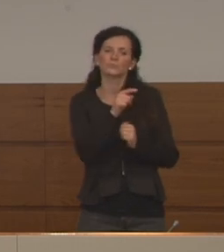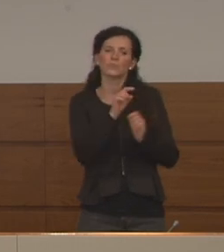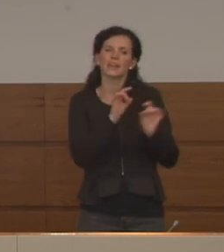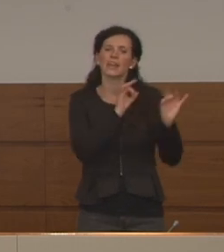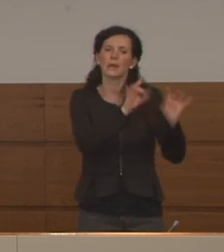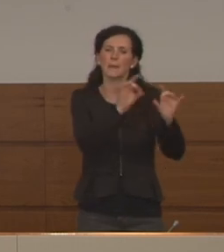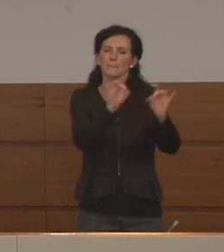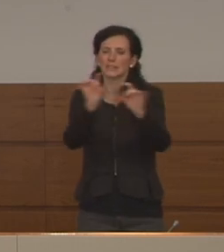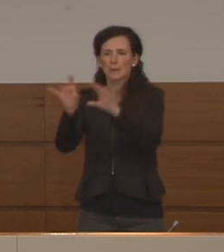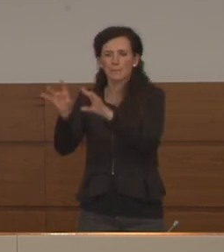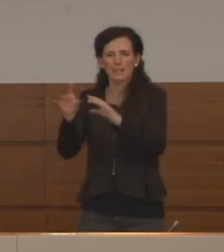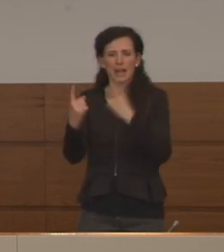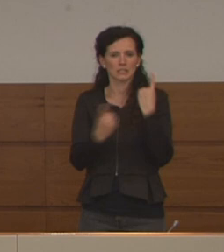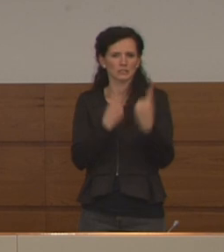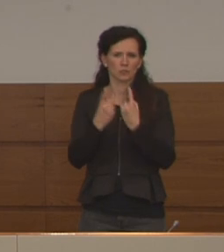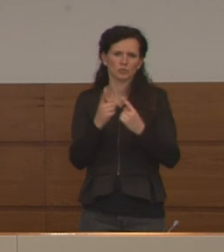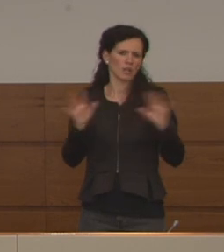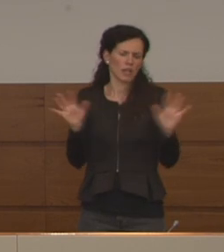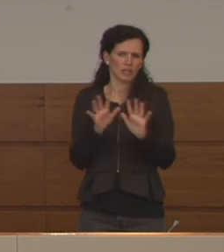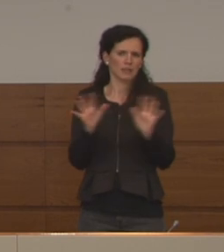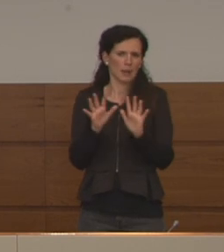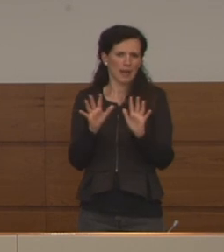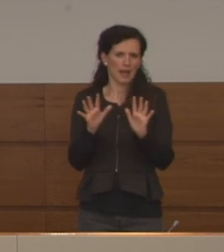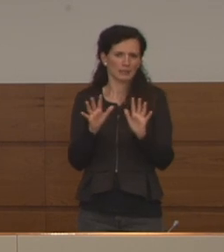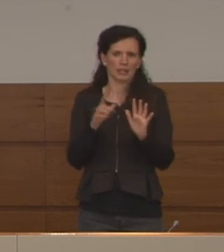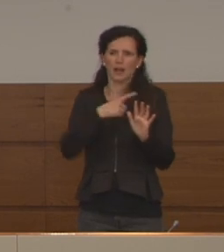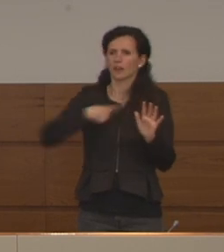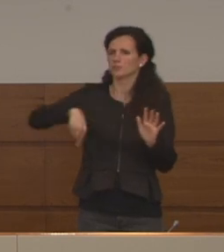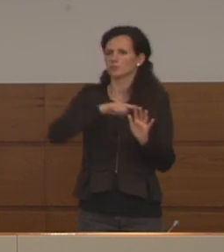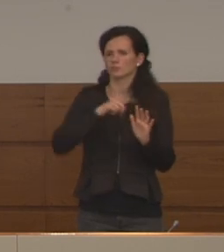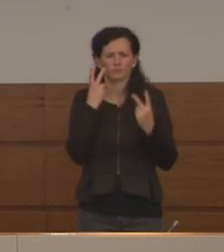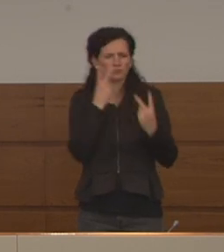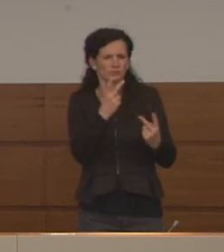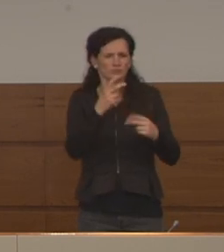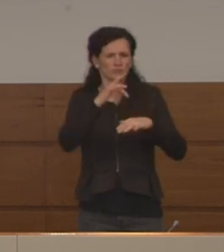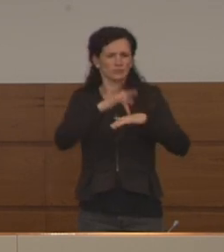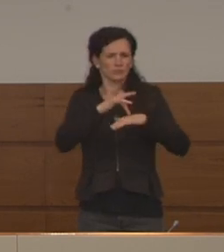e da questa situazione drammatica che stiamo vivendo